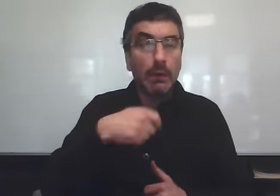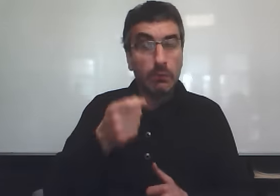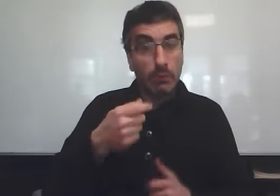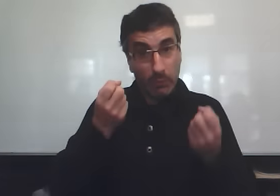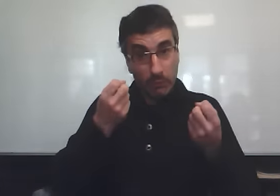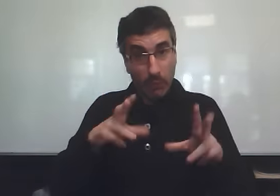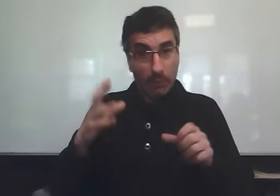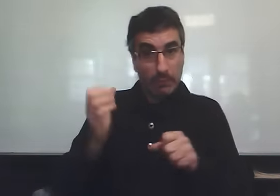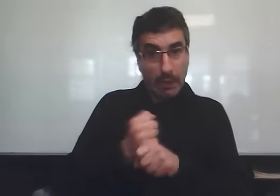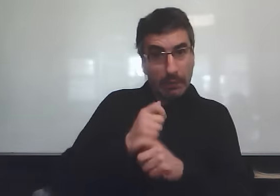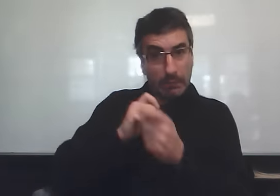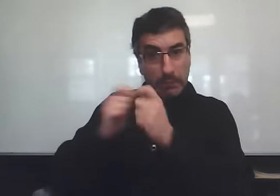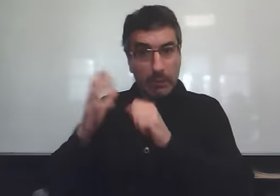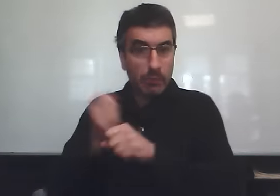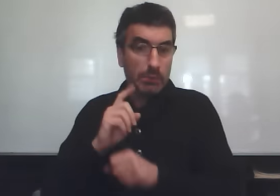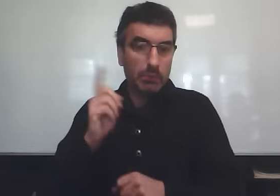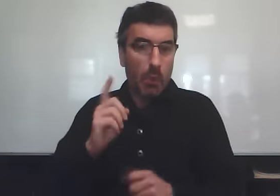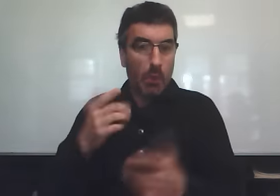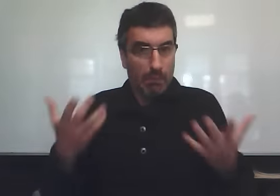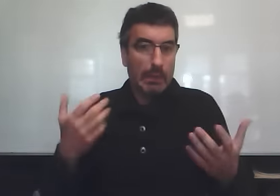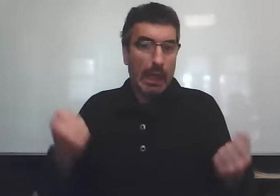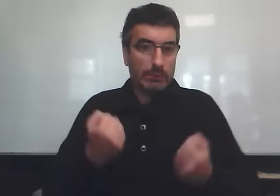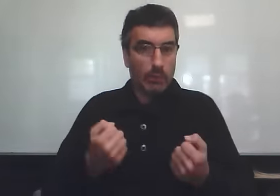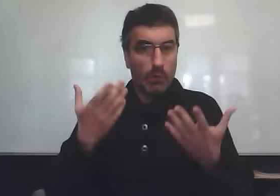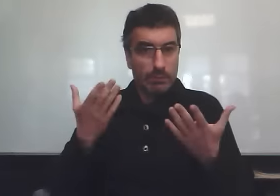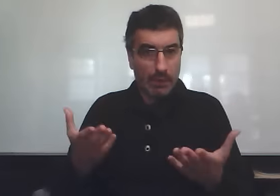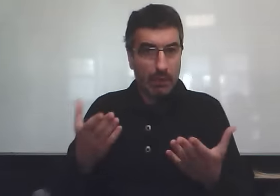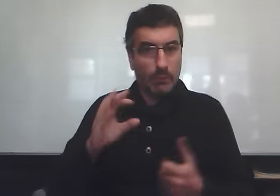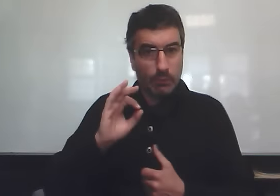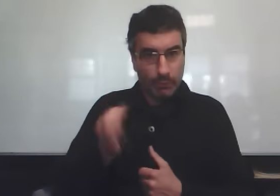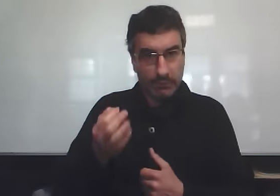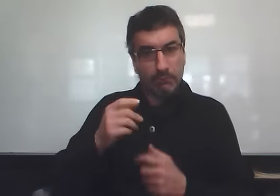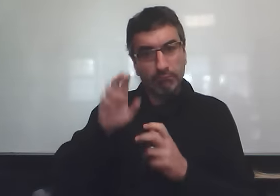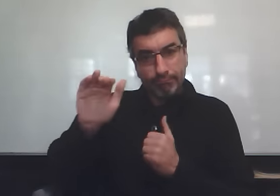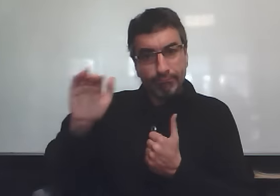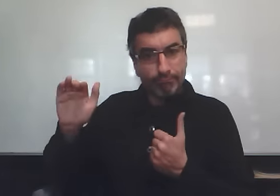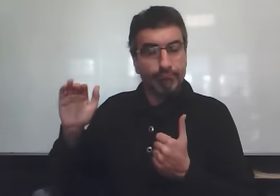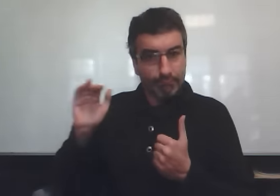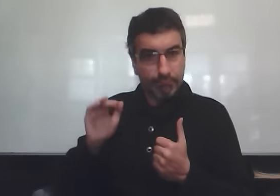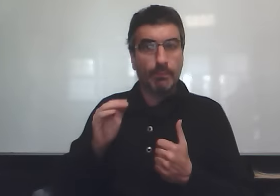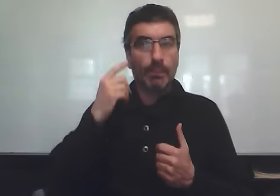Bien sûr que nous avons pas la certitude de réussir à négocier mais c'est nos actions concrètes, de les interpeller.